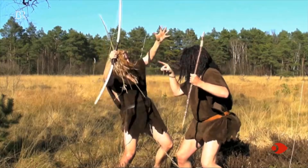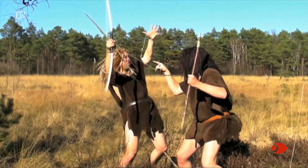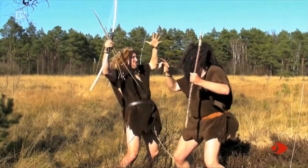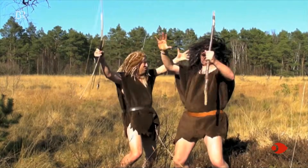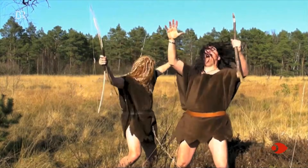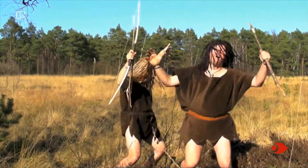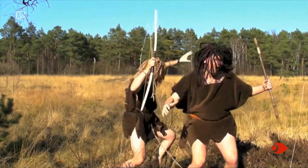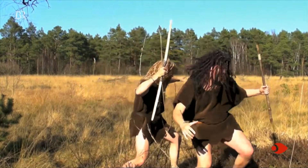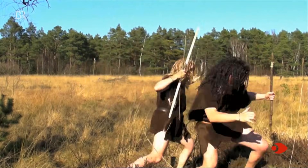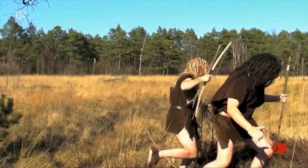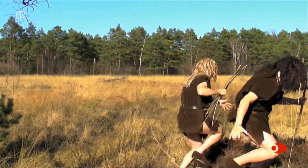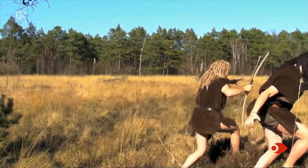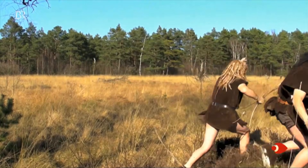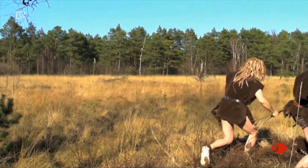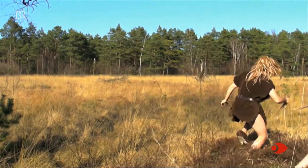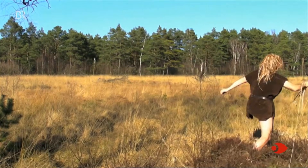Auweia!